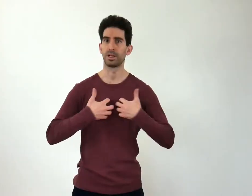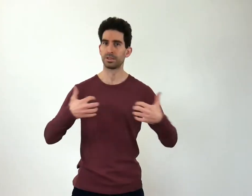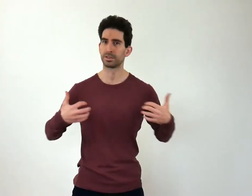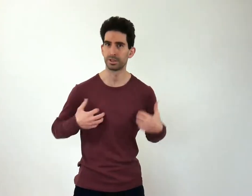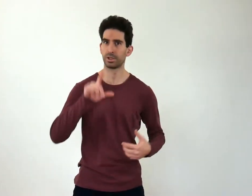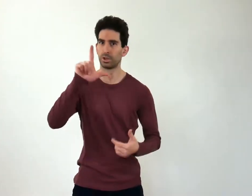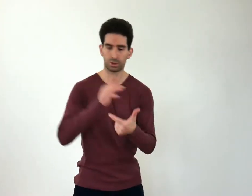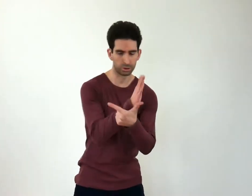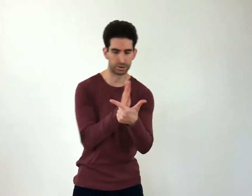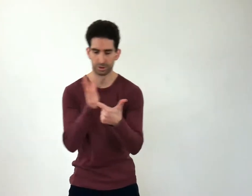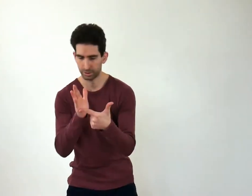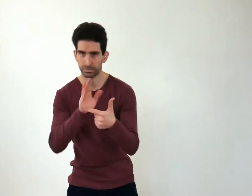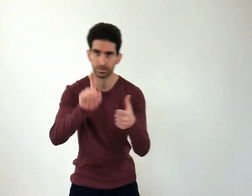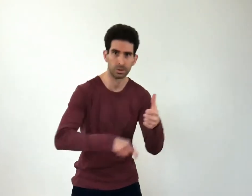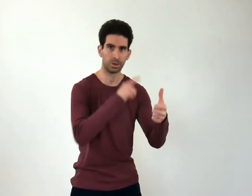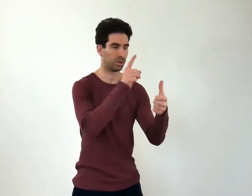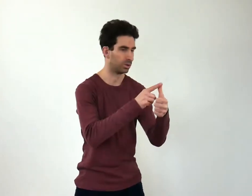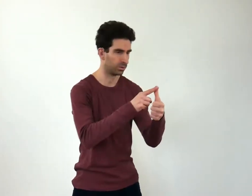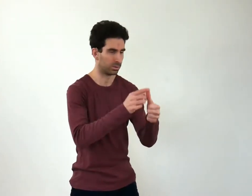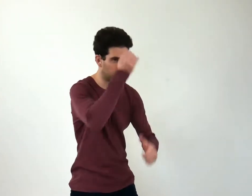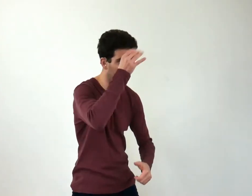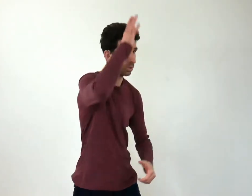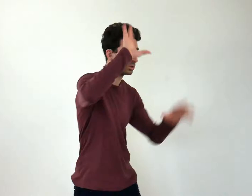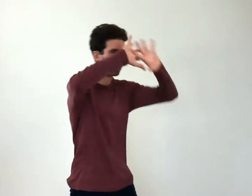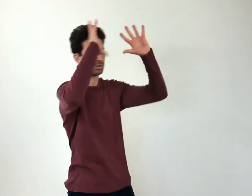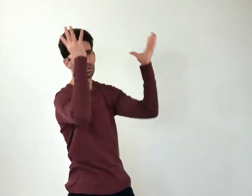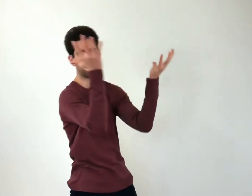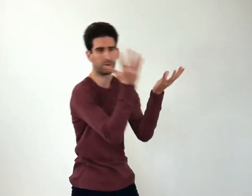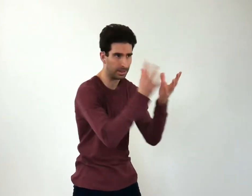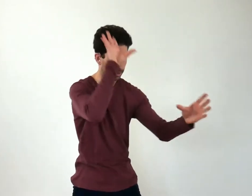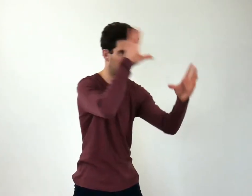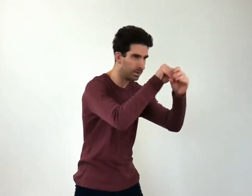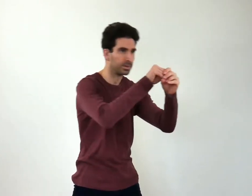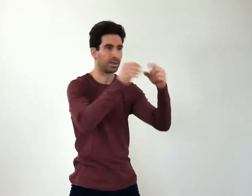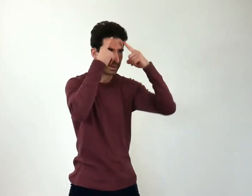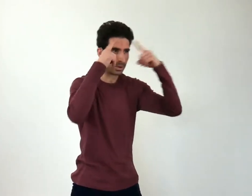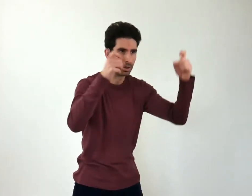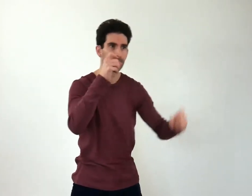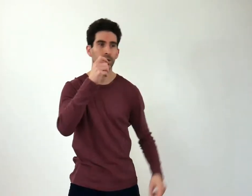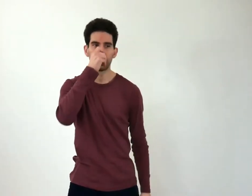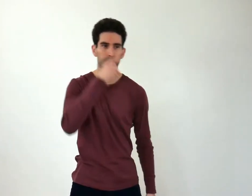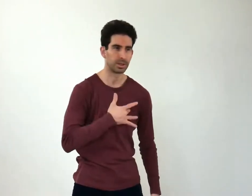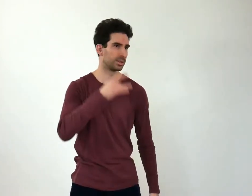La science a deux sens. 1) C'est l'ensemble des connaissances, y compris la théorie, l'hypothèse,